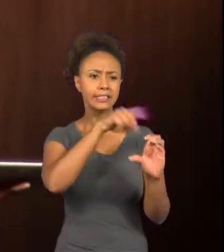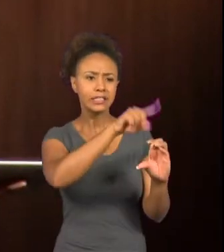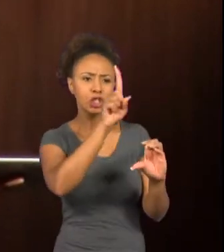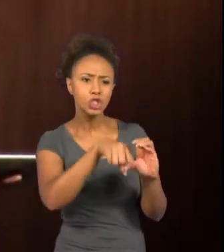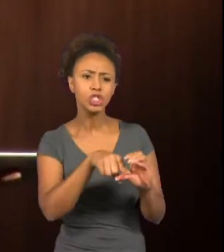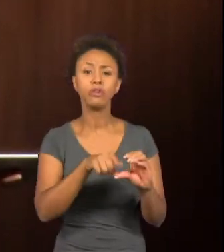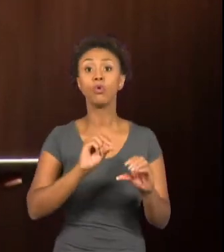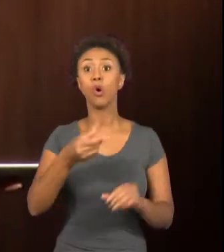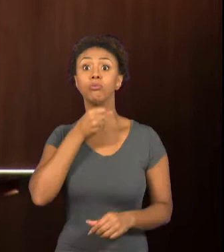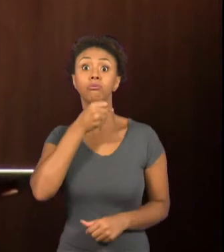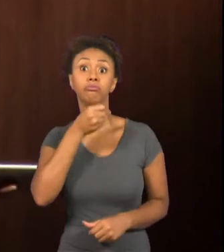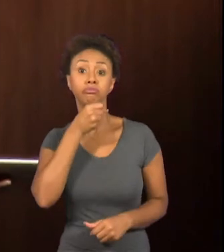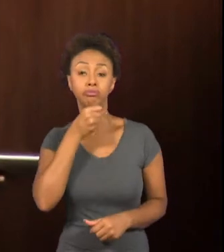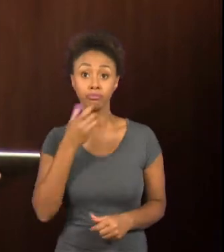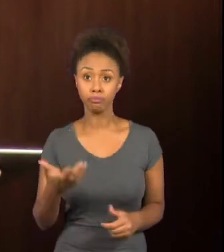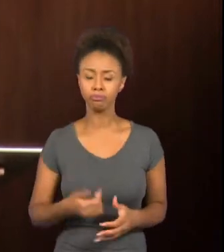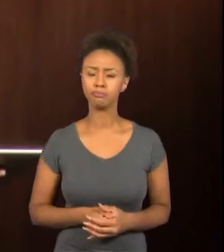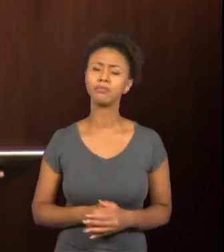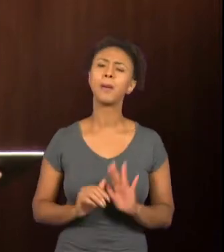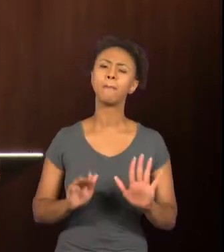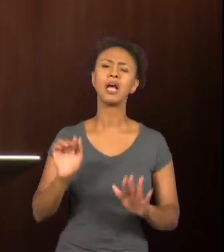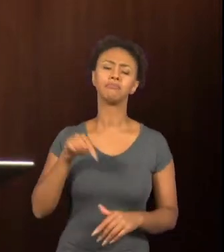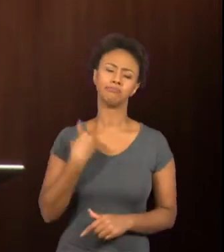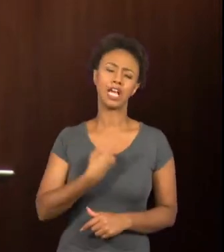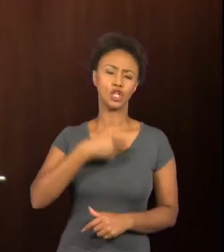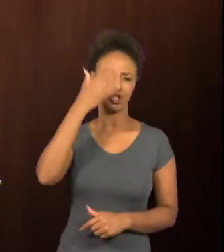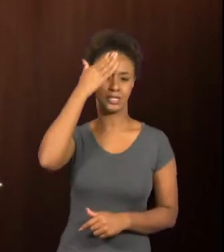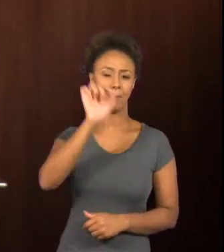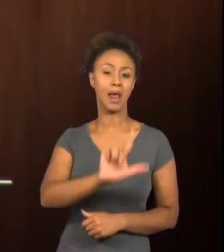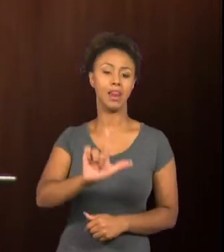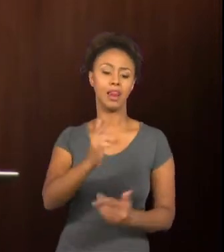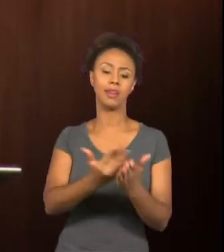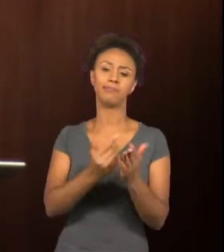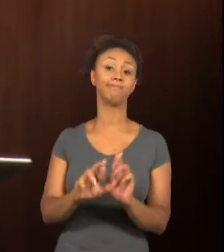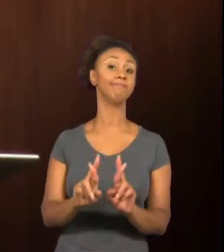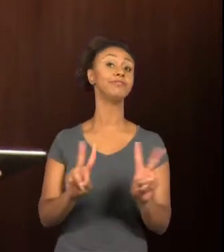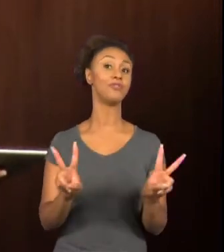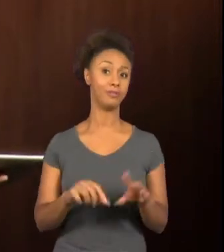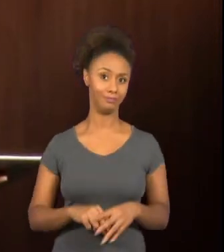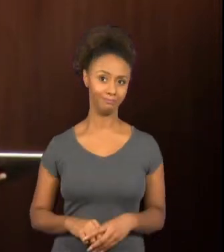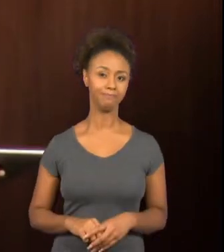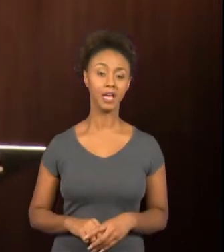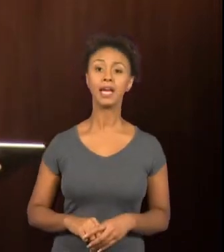ENFIM, A LITERATURA A GENTE SABE QUE ELA TEM O DIFERENCIAL, QUE A PARTIR DO MOMENTO EM QUE ELA